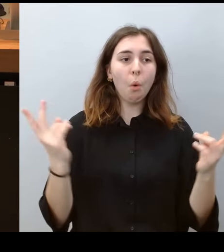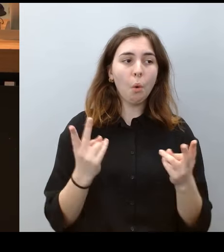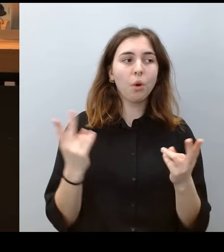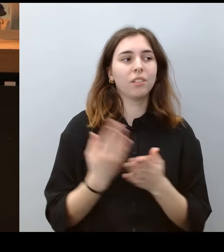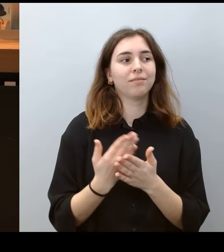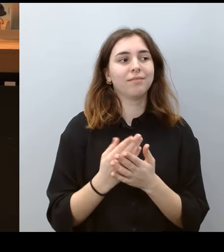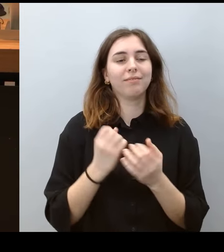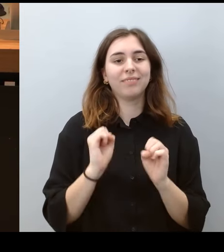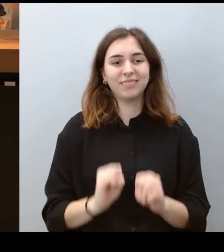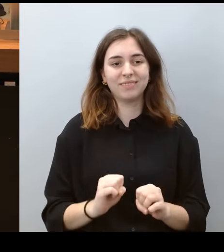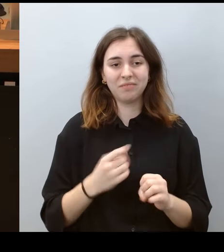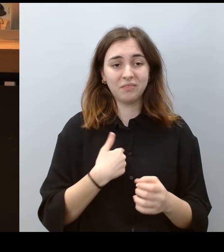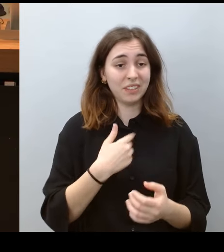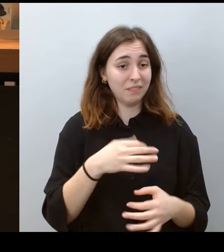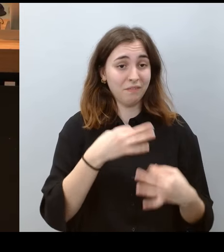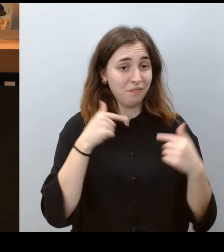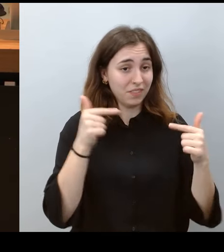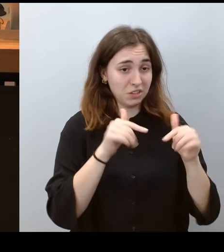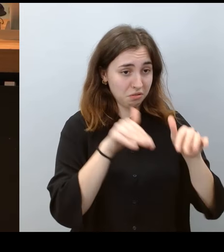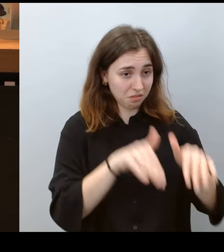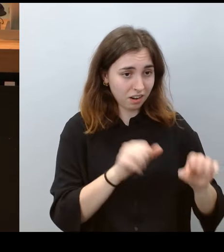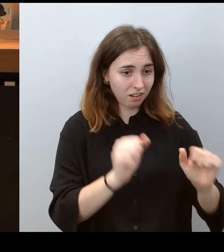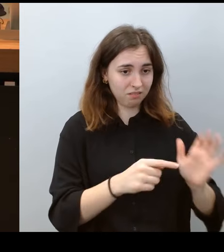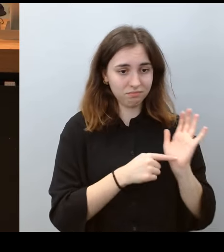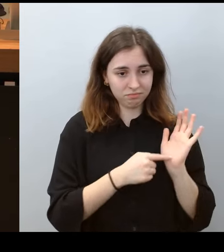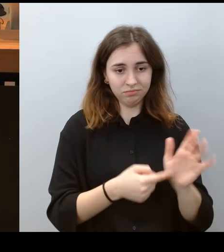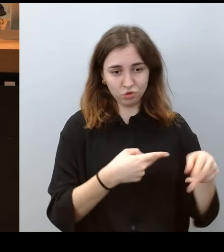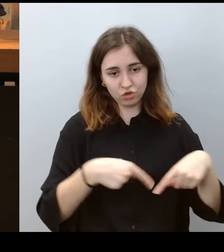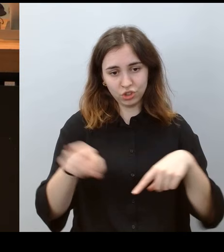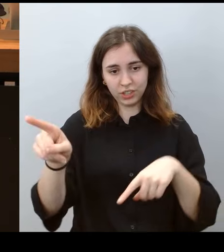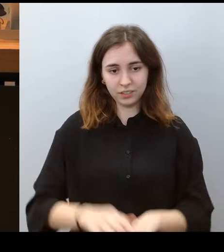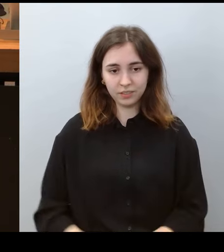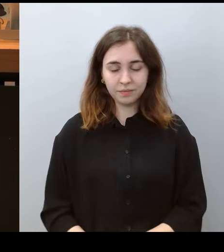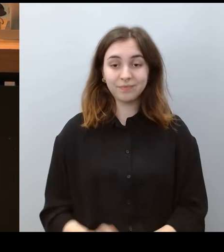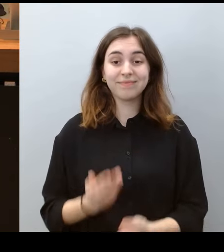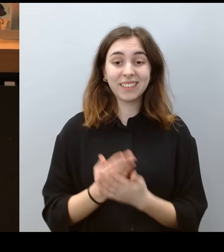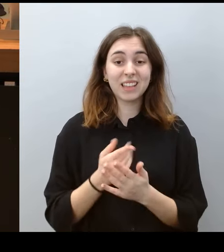Im Sozialausschuss müssen wir dieses Anliegen diskutieren und Partei